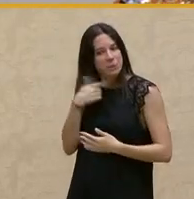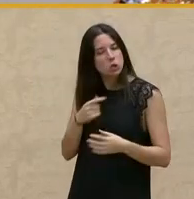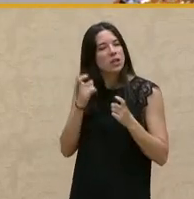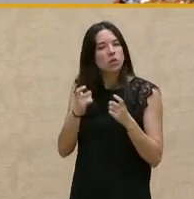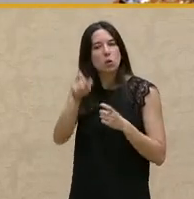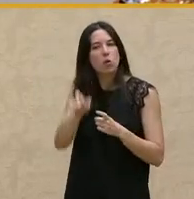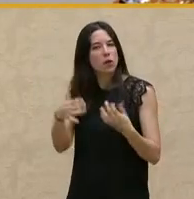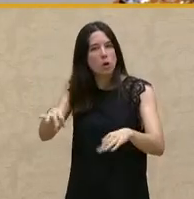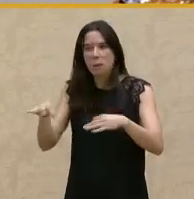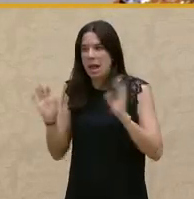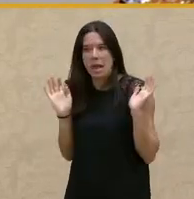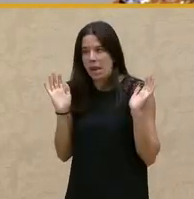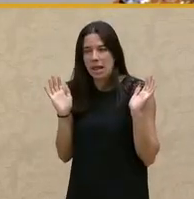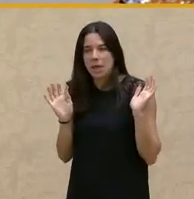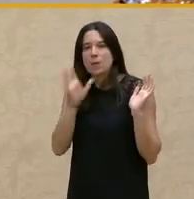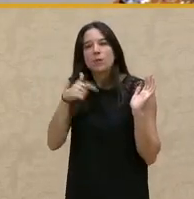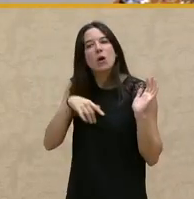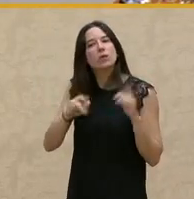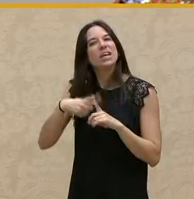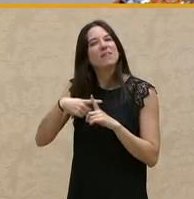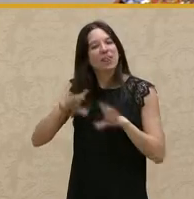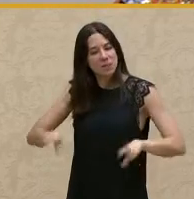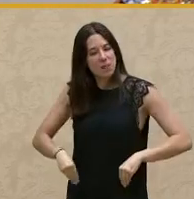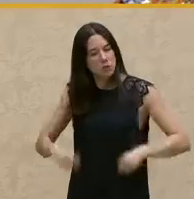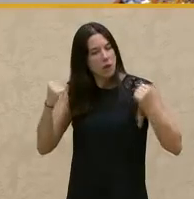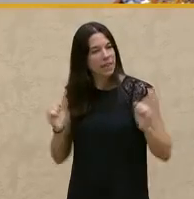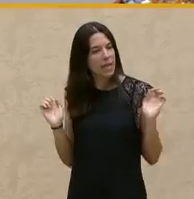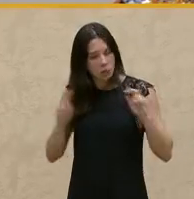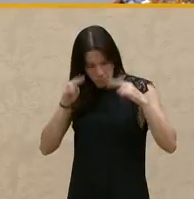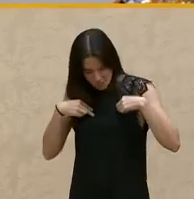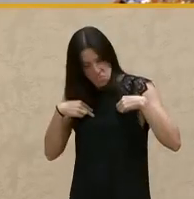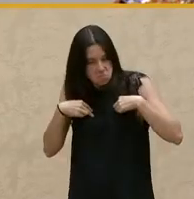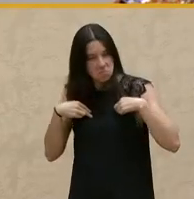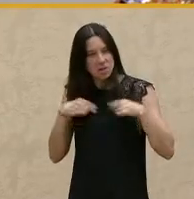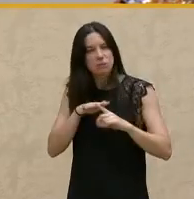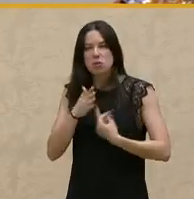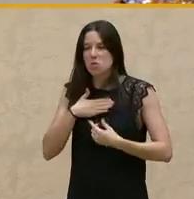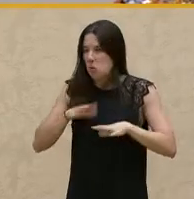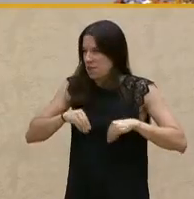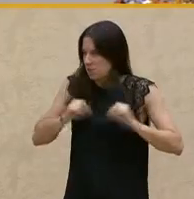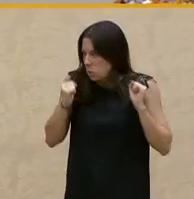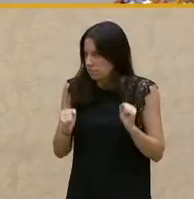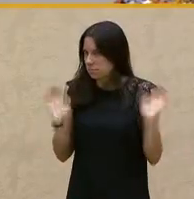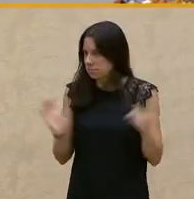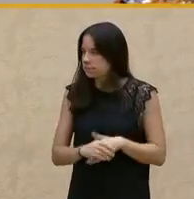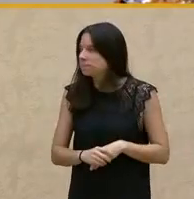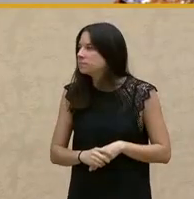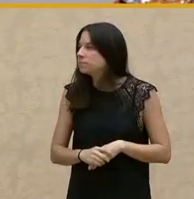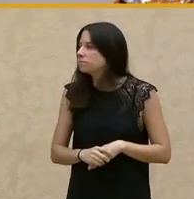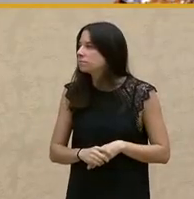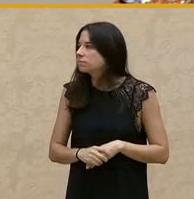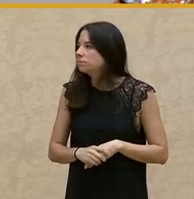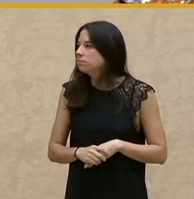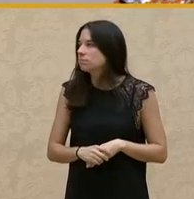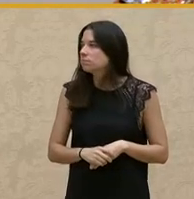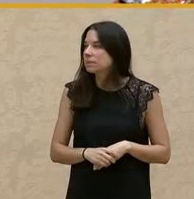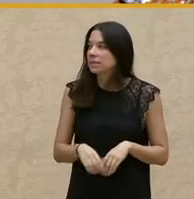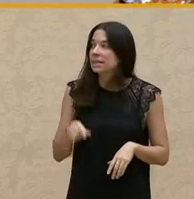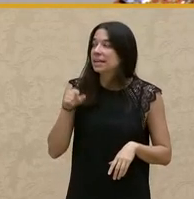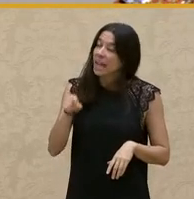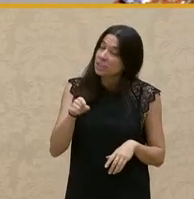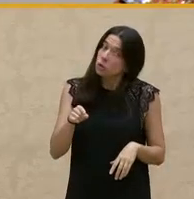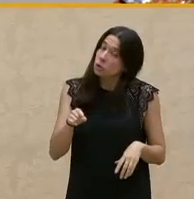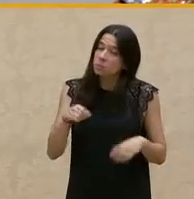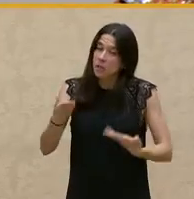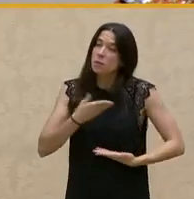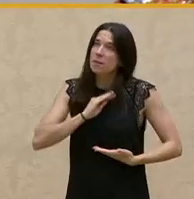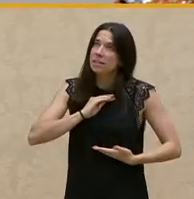sí muy consciente de la dificultad que padezco. Lo cual me ayuda a afrontar mis necesidades.